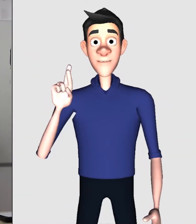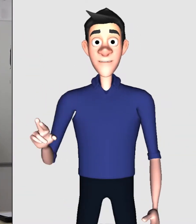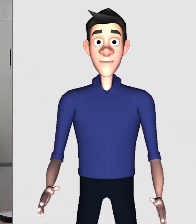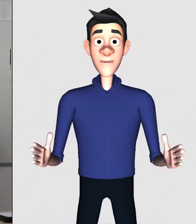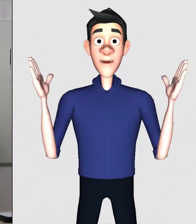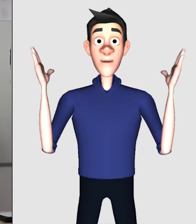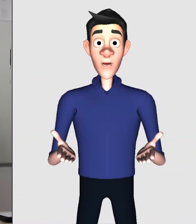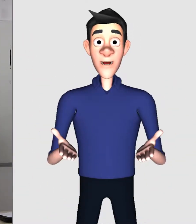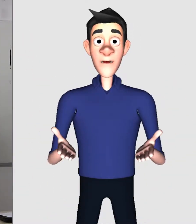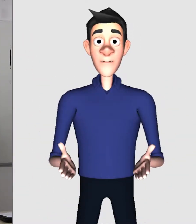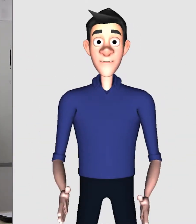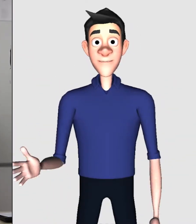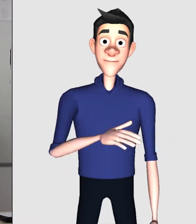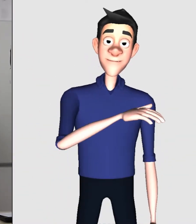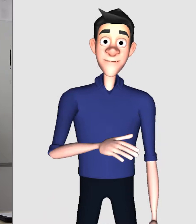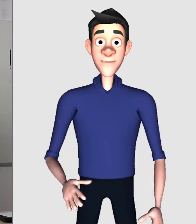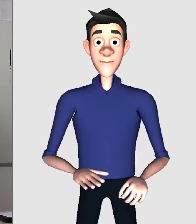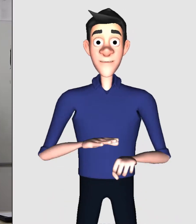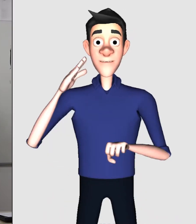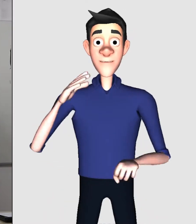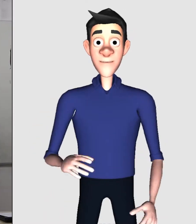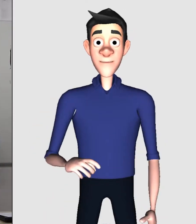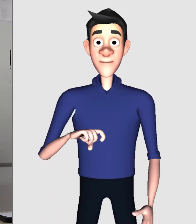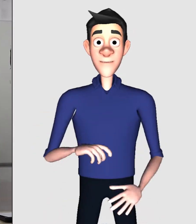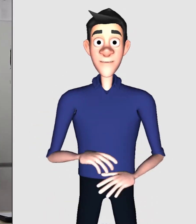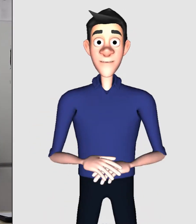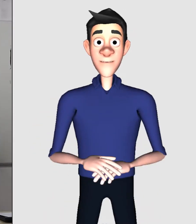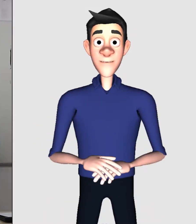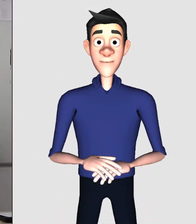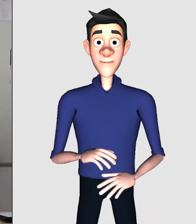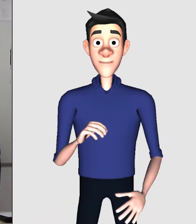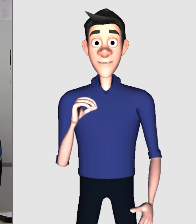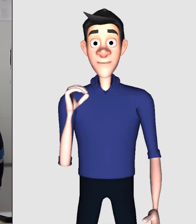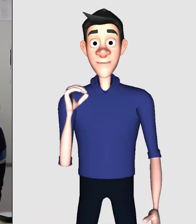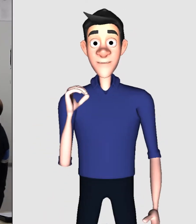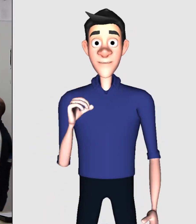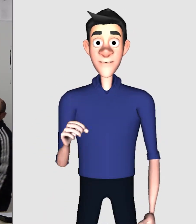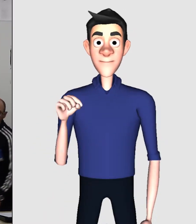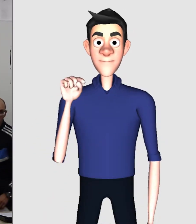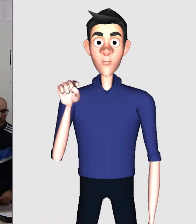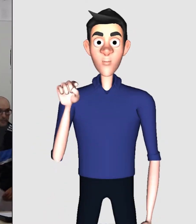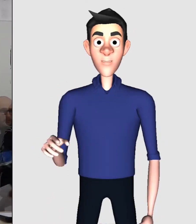Como vai ao quadrado, a raiz já está cortada